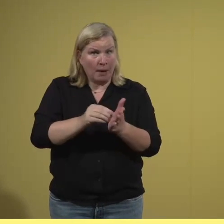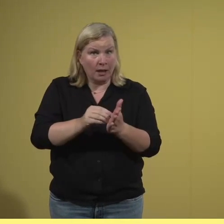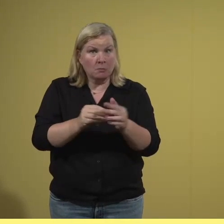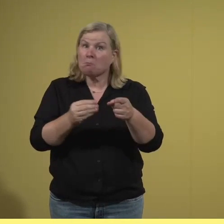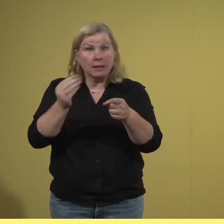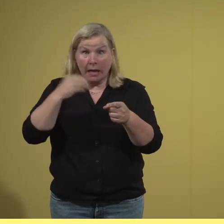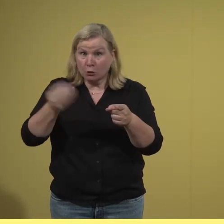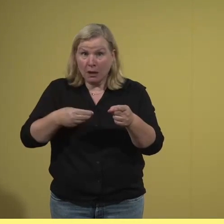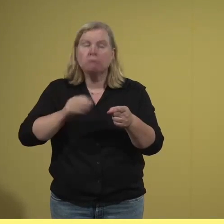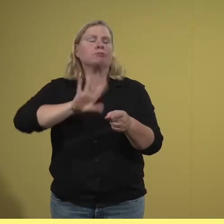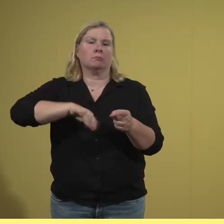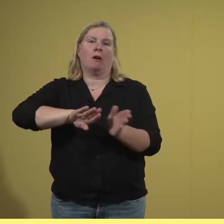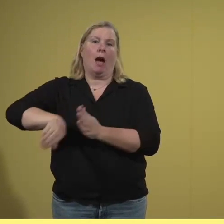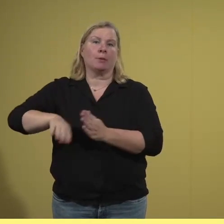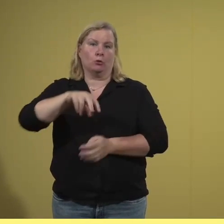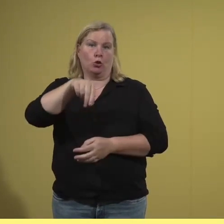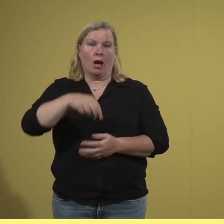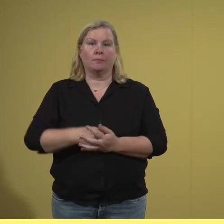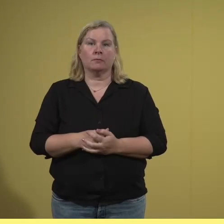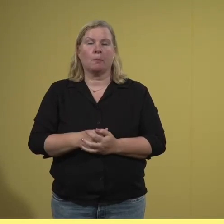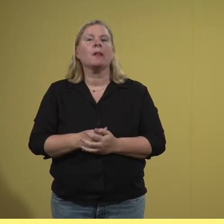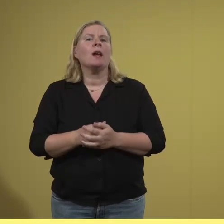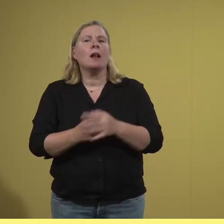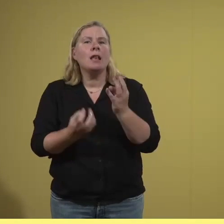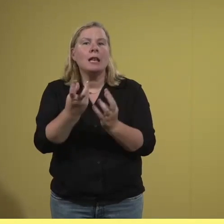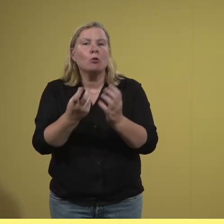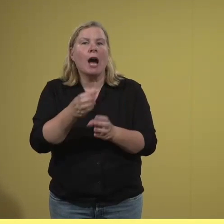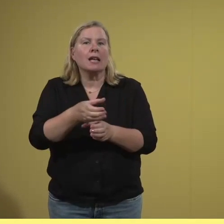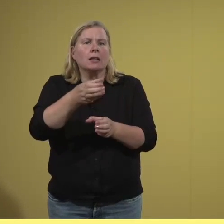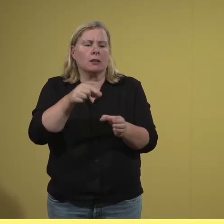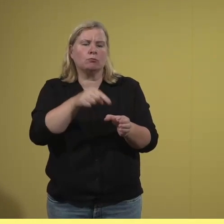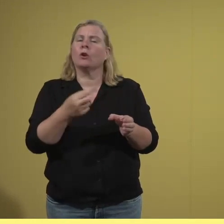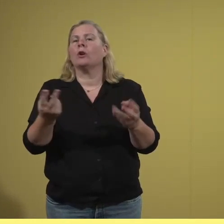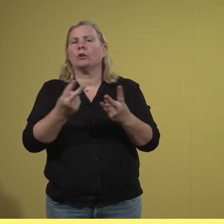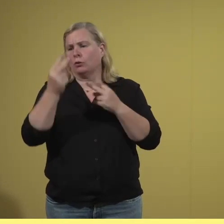Wer das nicht mag, lässt ihn weg. Und bei Limonaden ist man ja sehr, sehr frei,